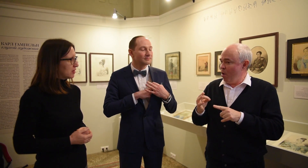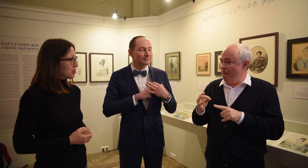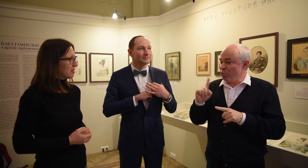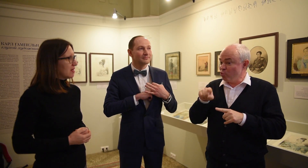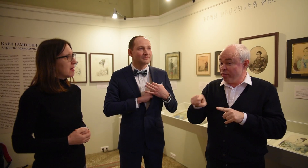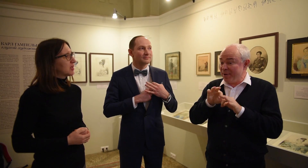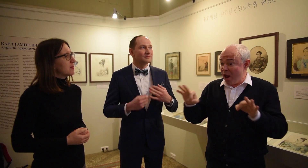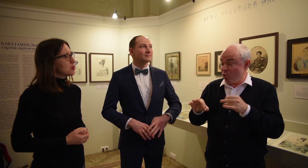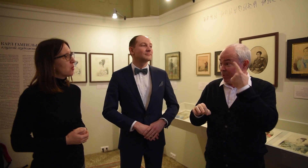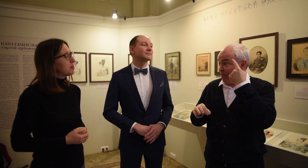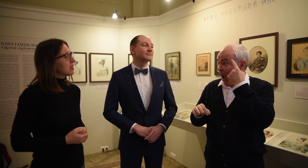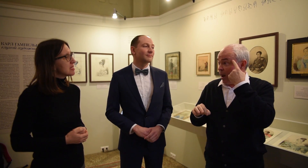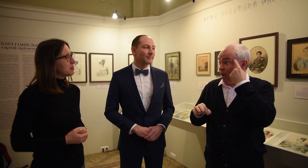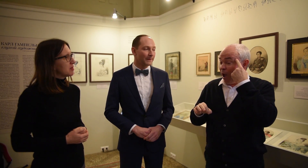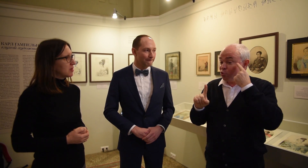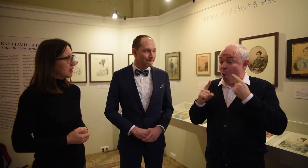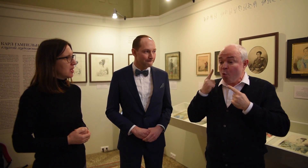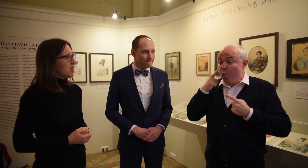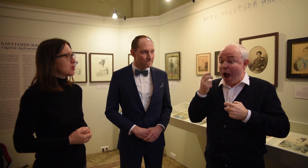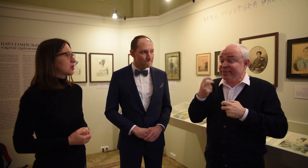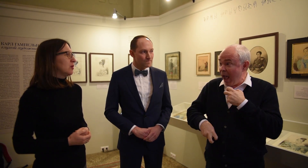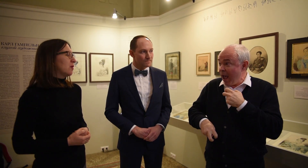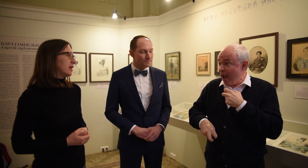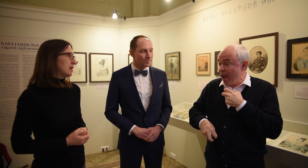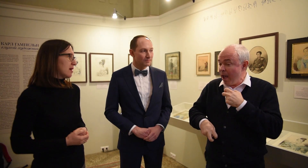потому что он прекрасно понимал, что глухота